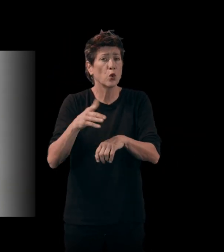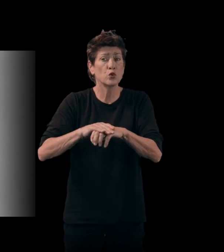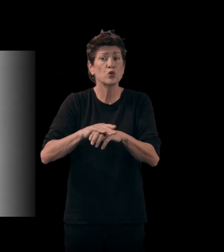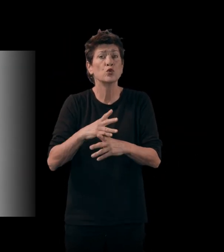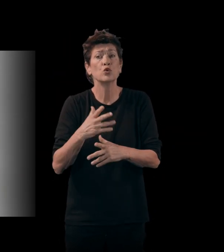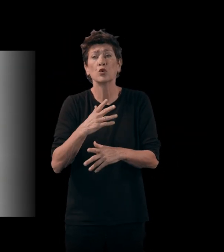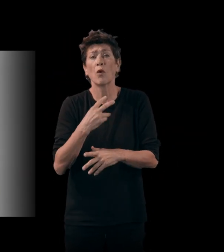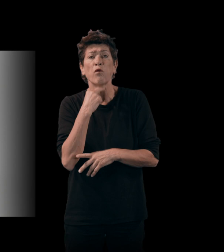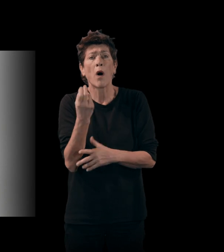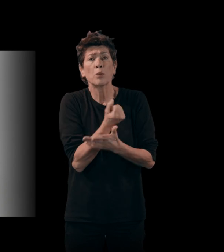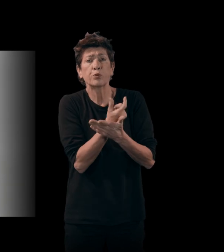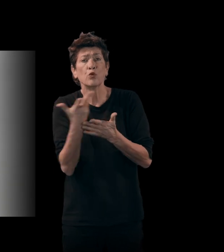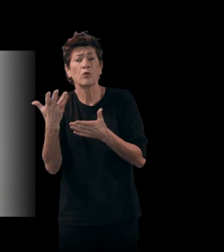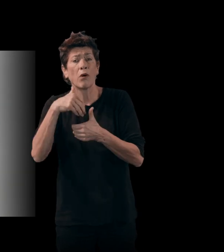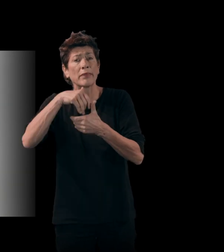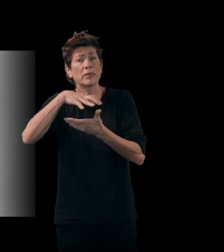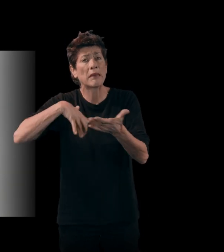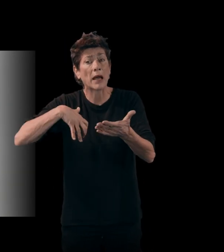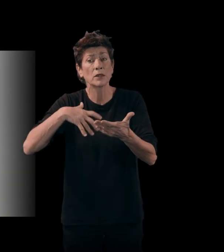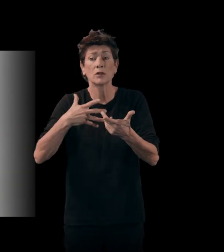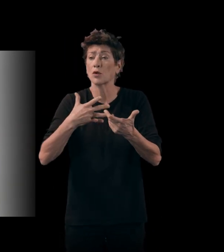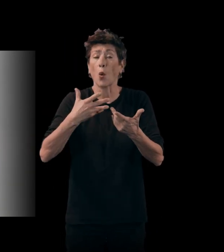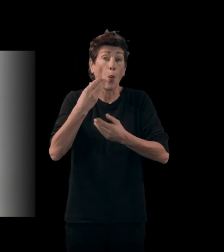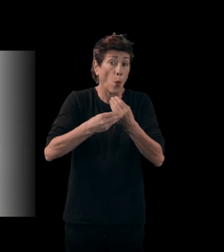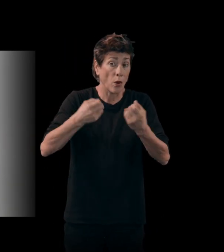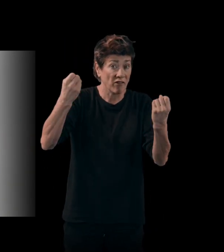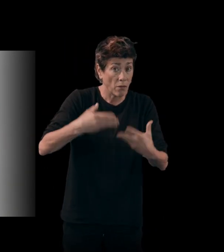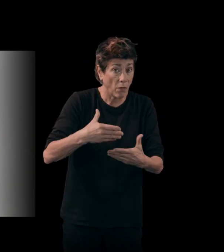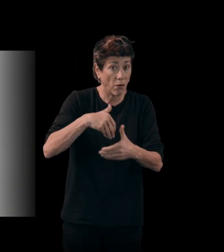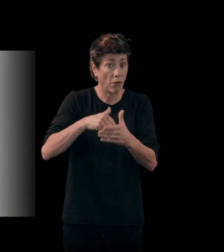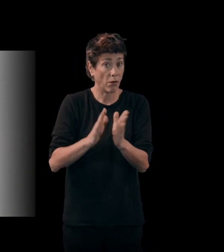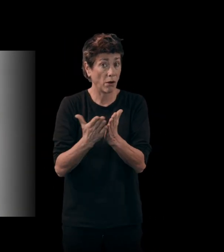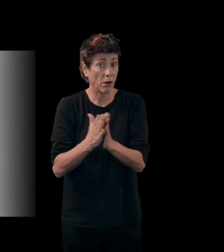Ça peut être une question à propos des faits comme à propos de la langue,